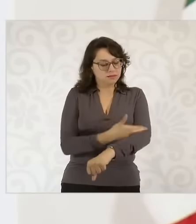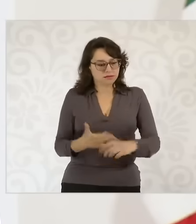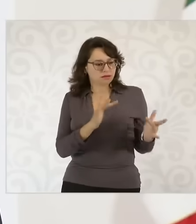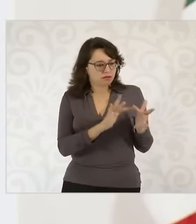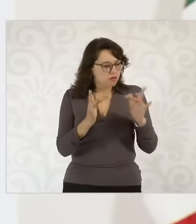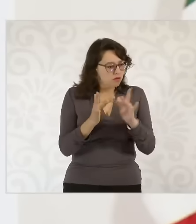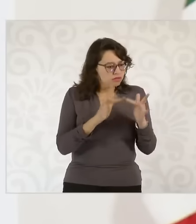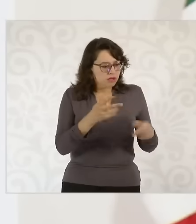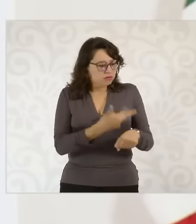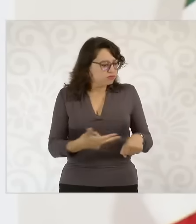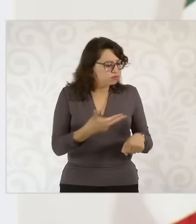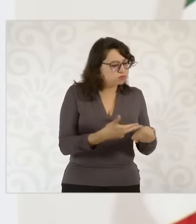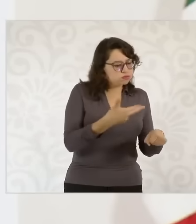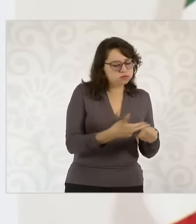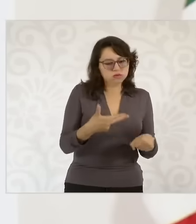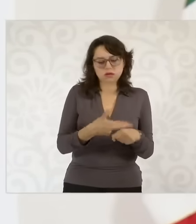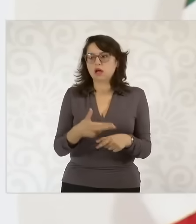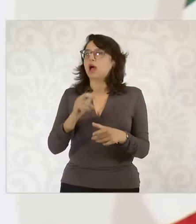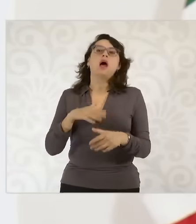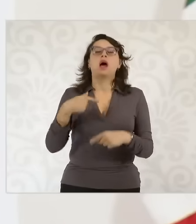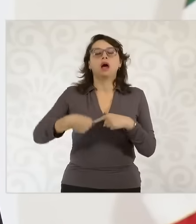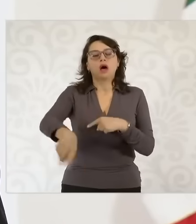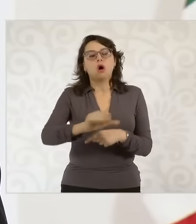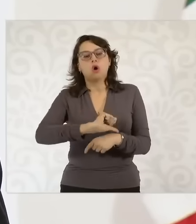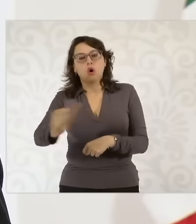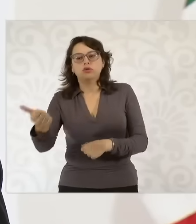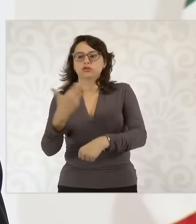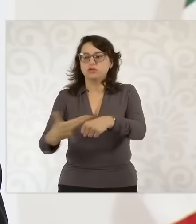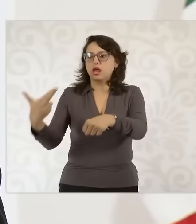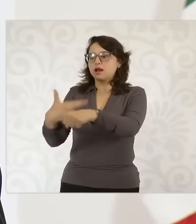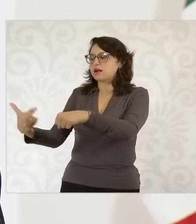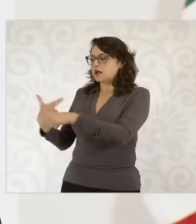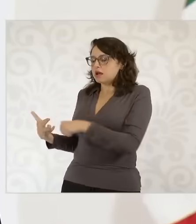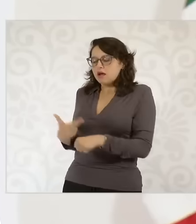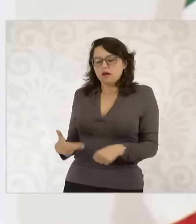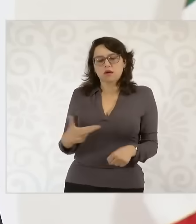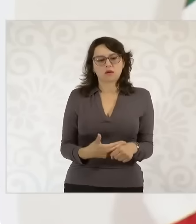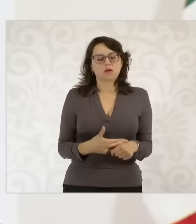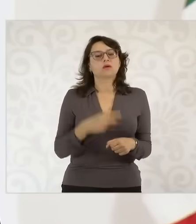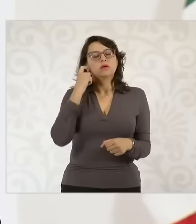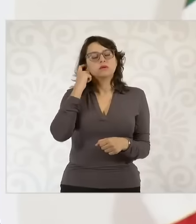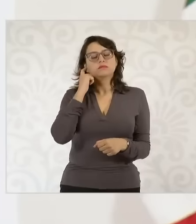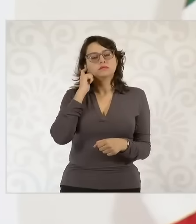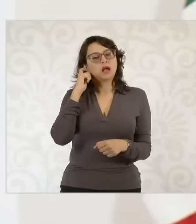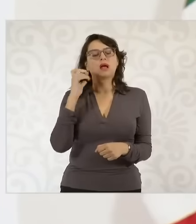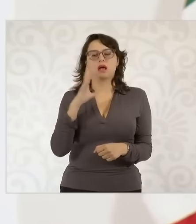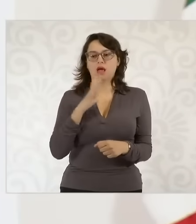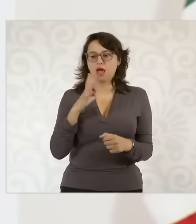Secretaría de Energía y con y con Pemex, ha habido una serie de de recursos, una serie de operaciones